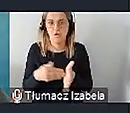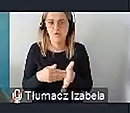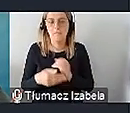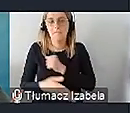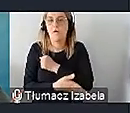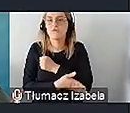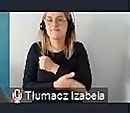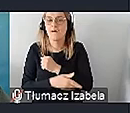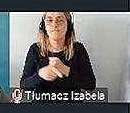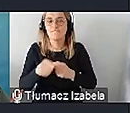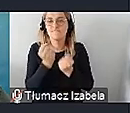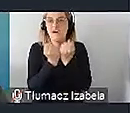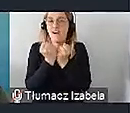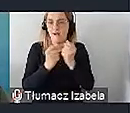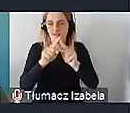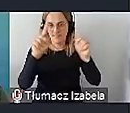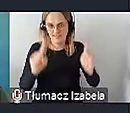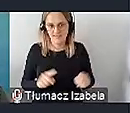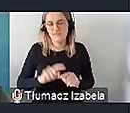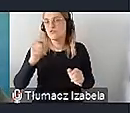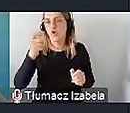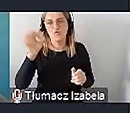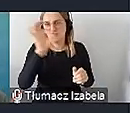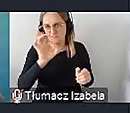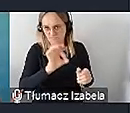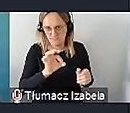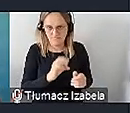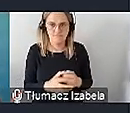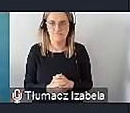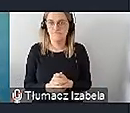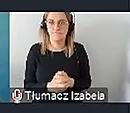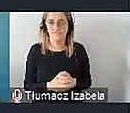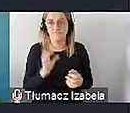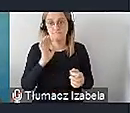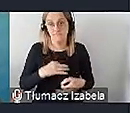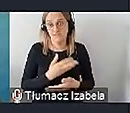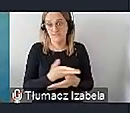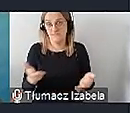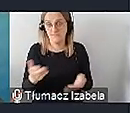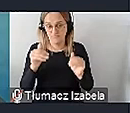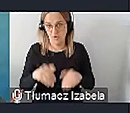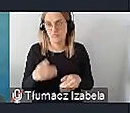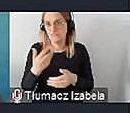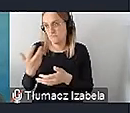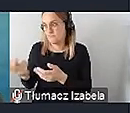Pierwszym będzie kartka papieru i coś do rysowania. Więc jeżeli mogą się państwo zaopatrzyć w coś,